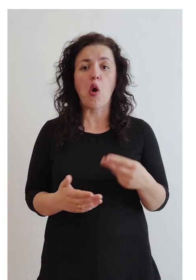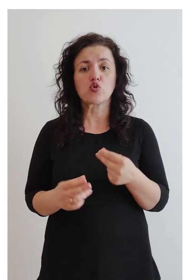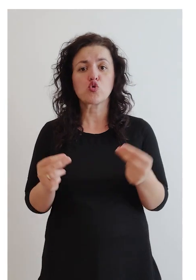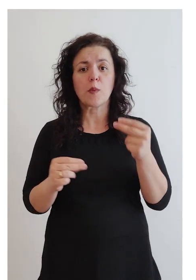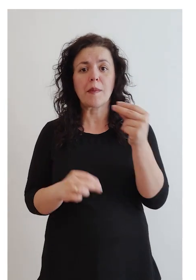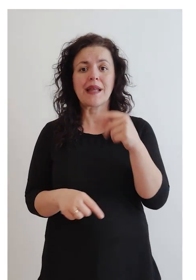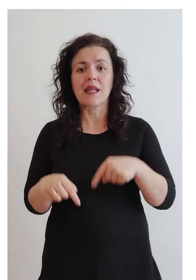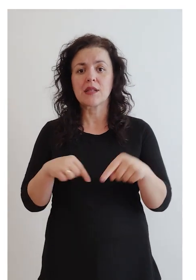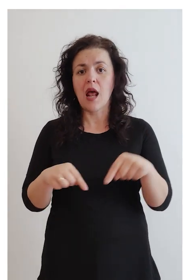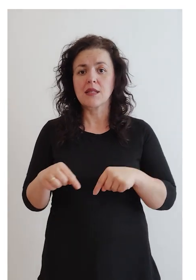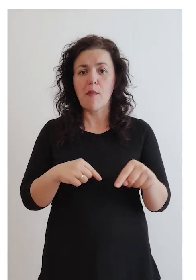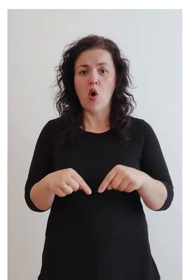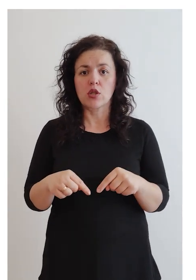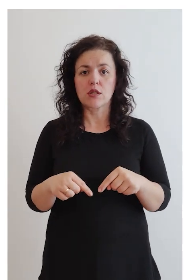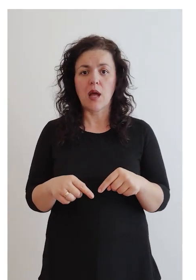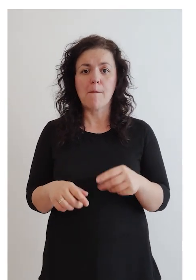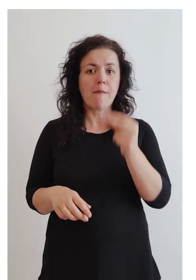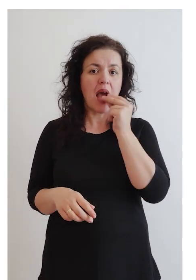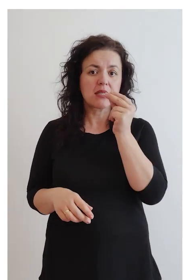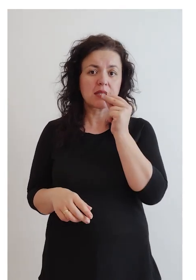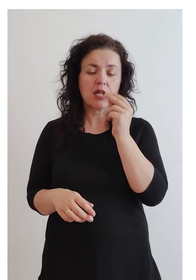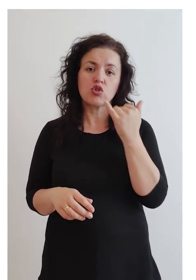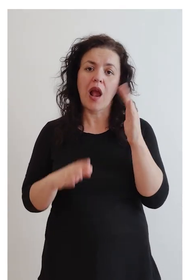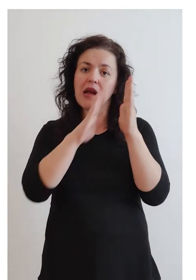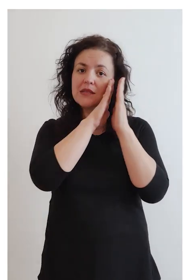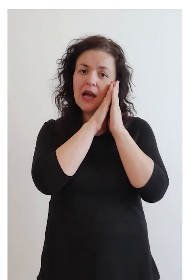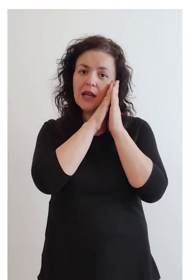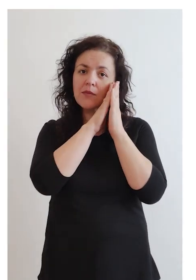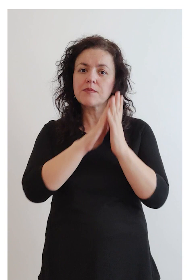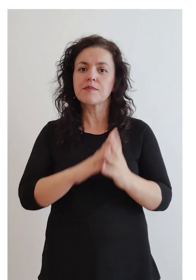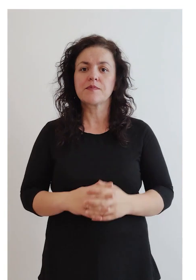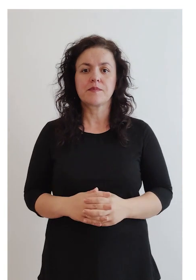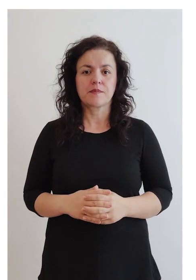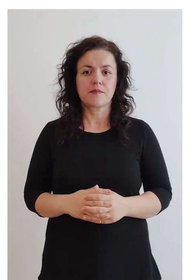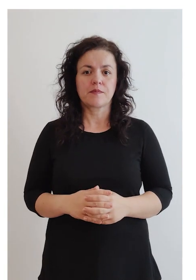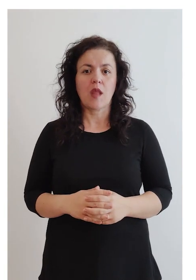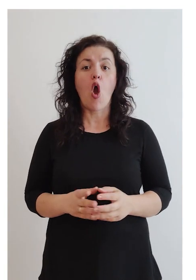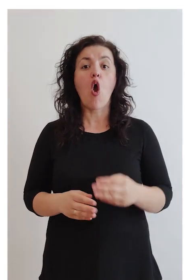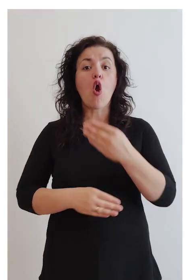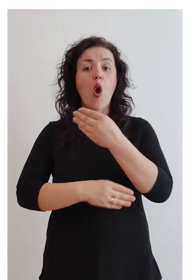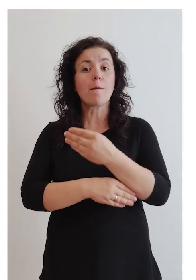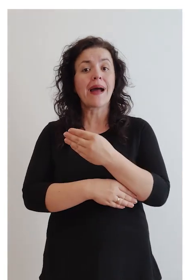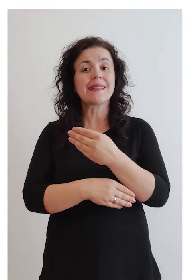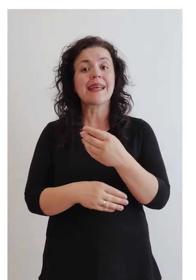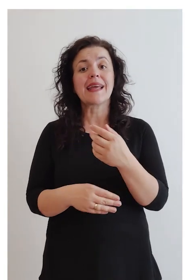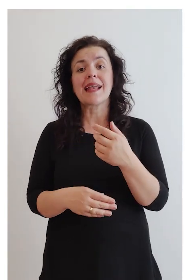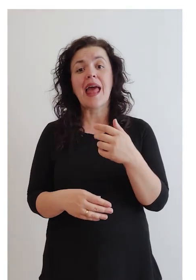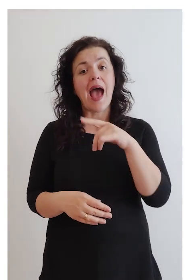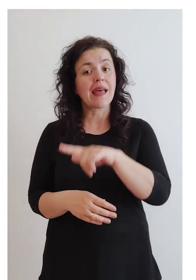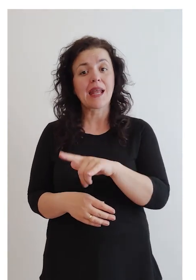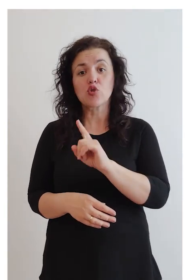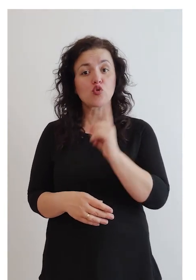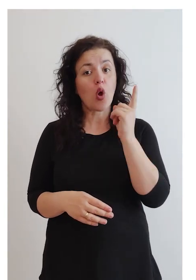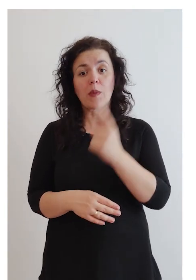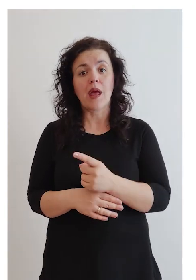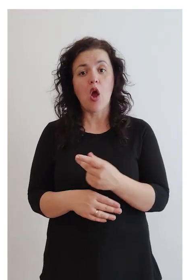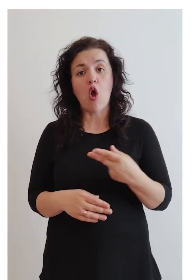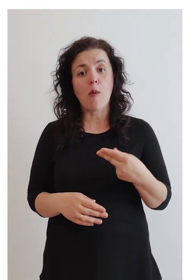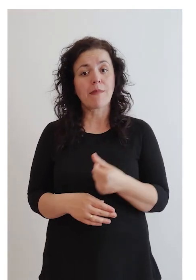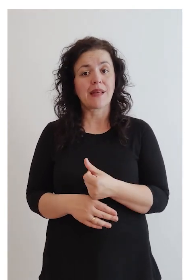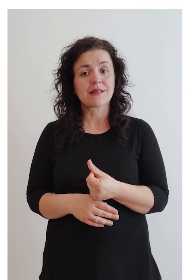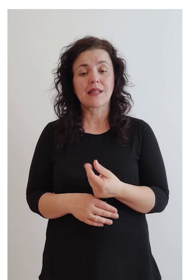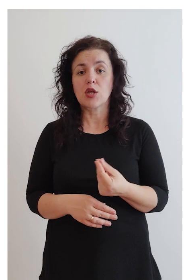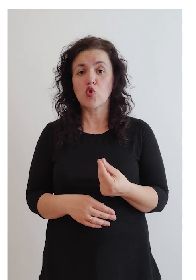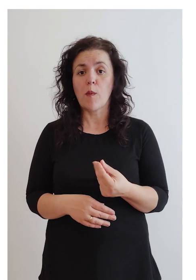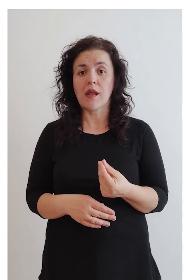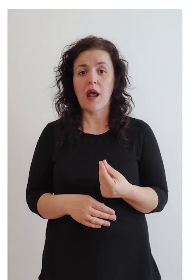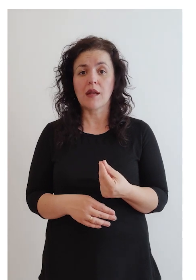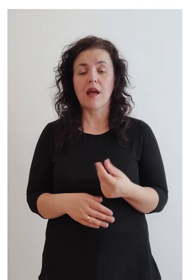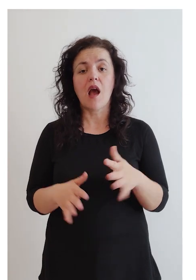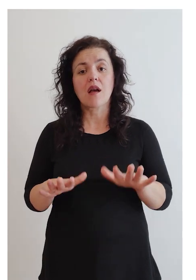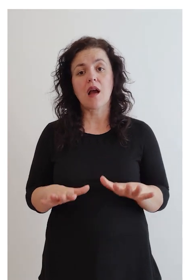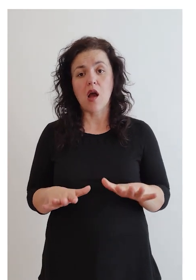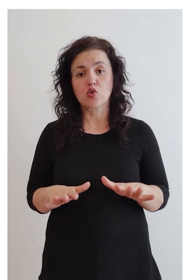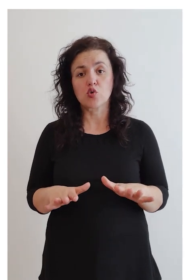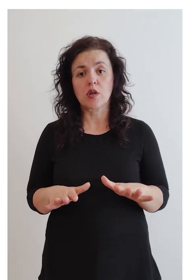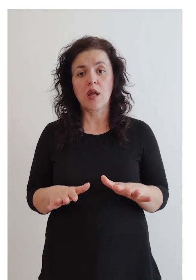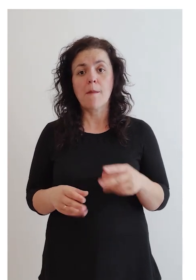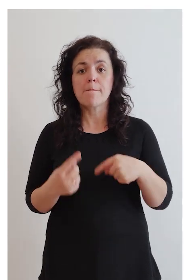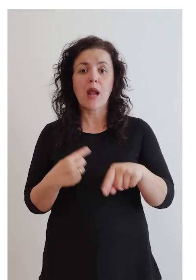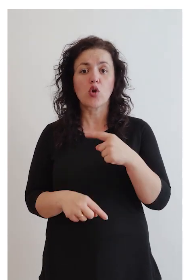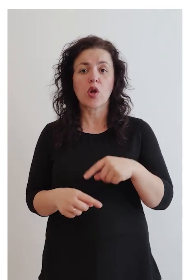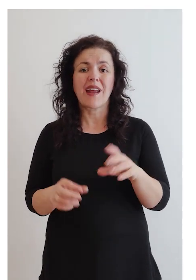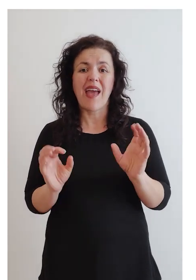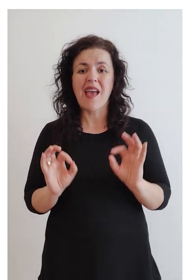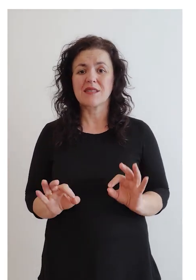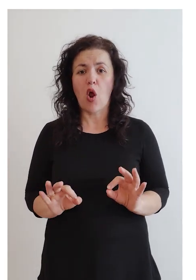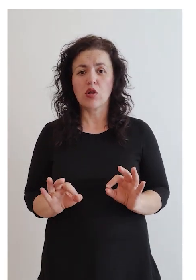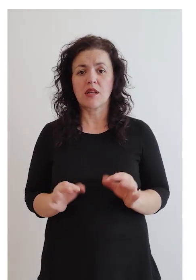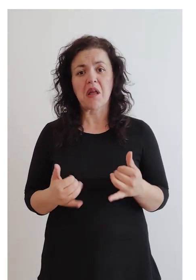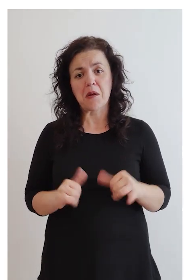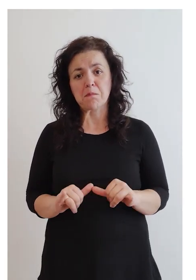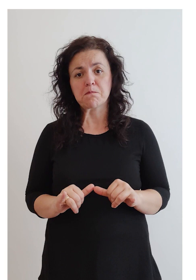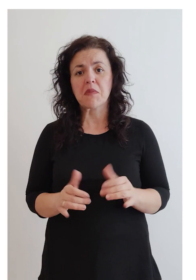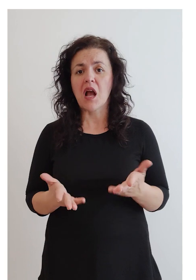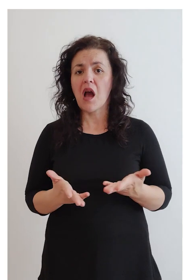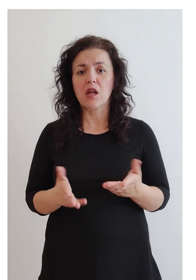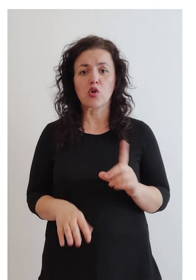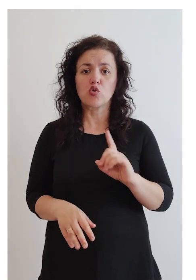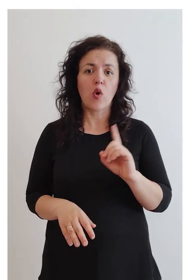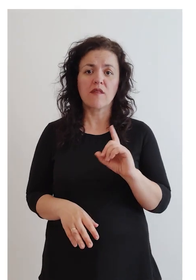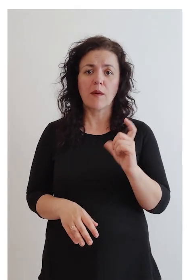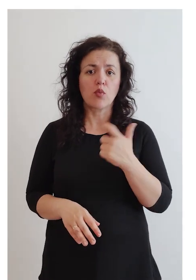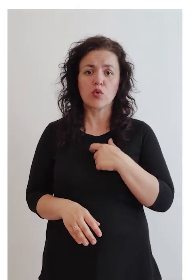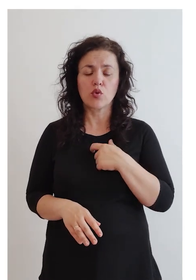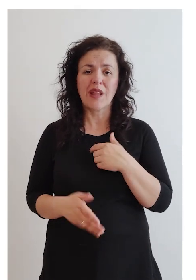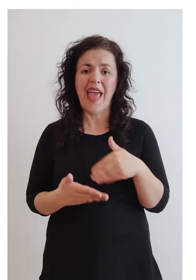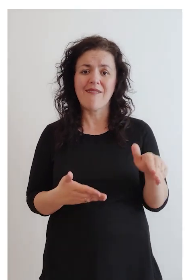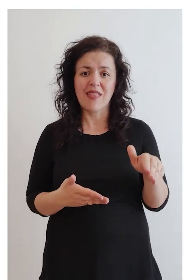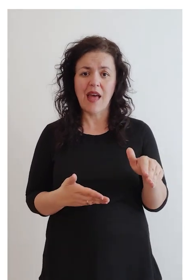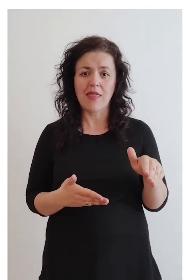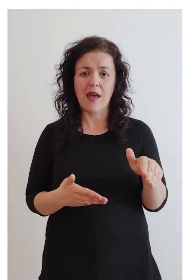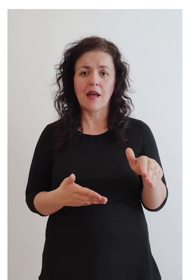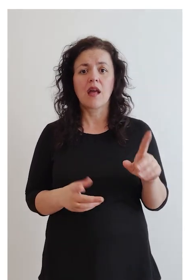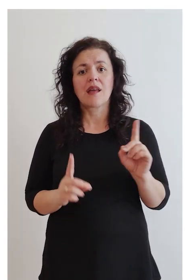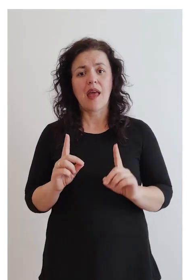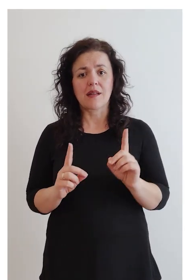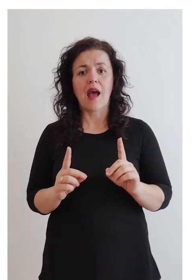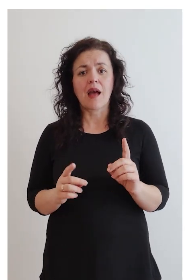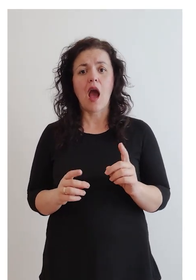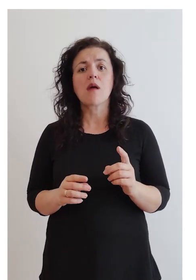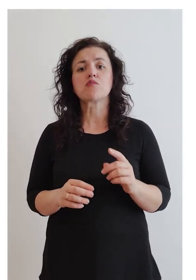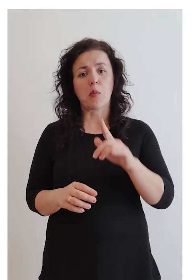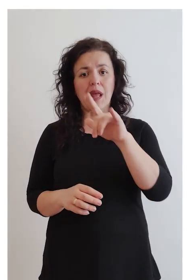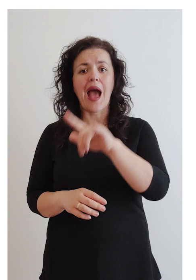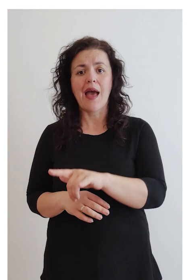Companiile aeriene nu sunt obligate să oferă compensații în numerar în cazul unor împrejurări extraordinare care nu ar fi putut fi evitate chiar dacă compania aeriană ar fi luat toate măsurile de precauție rezonabile.